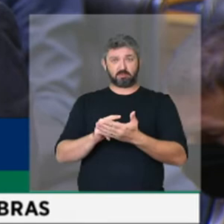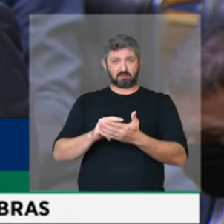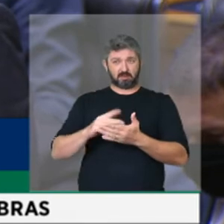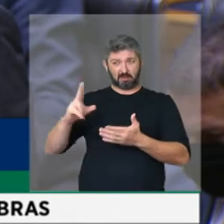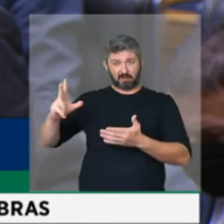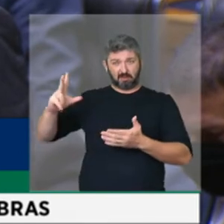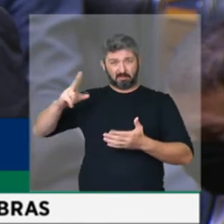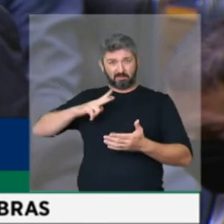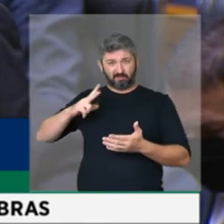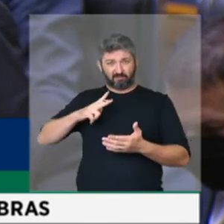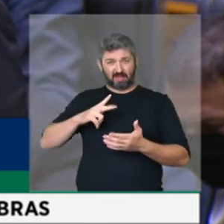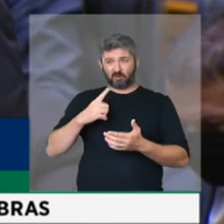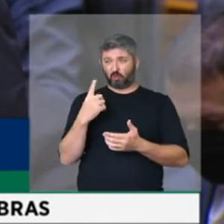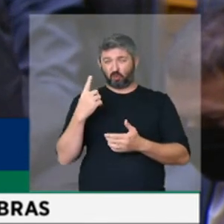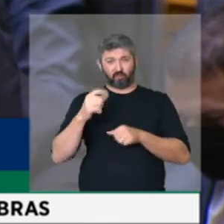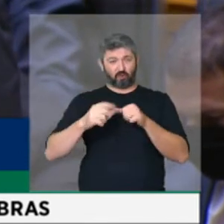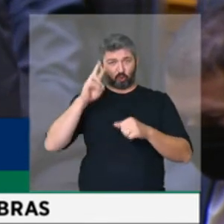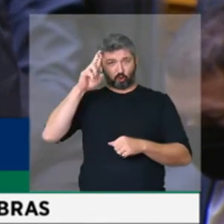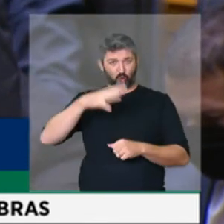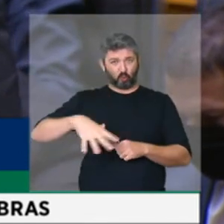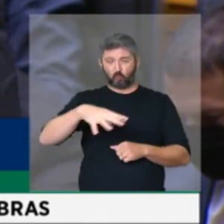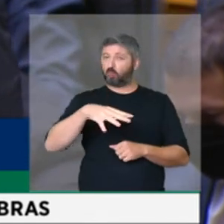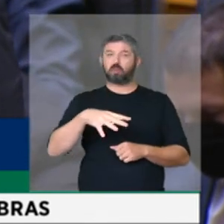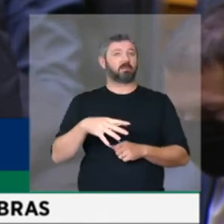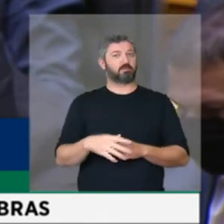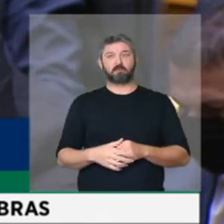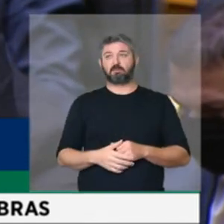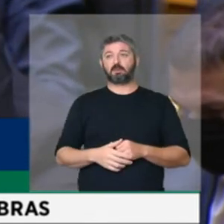ELA NÃO ESTÁ SENDO VENDIDA PARA ESTE OU AQUELE PROPRIETÁRIO OU GRUPO. ELA VAI SER DO CONJUNTO DA